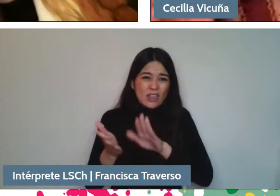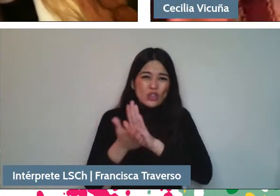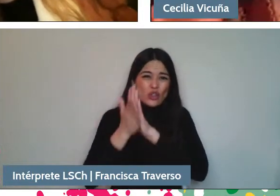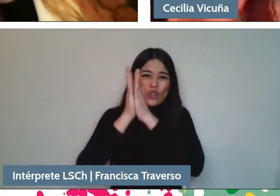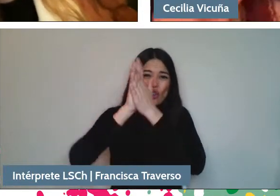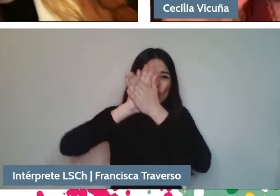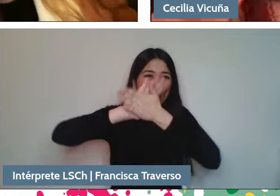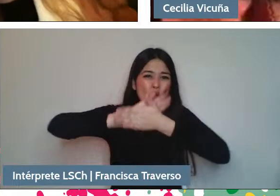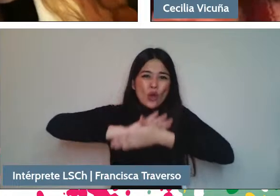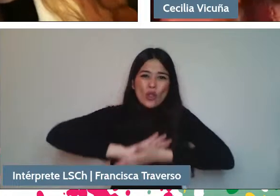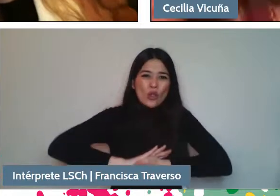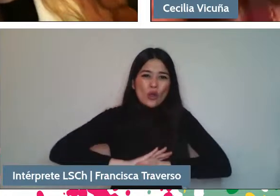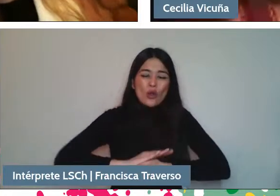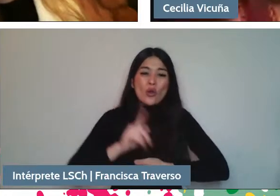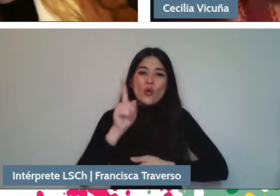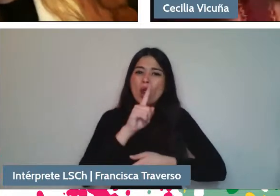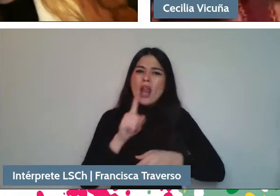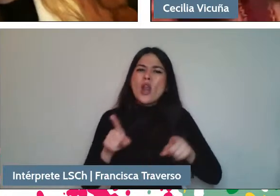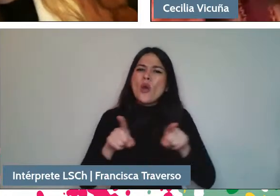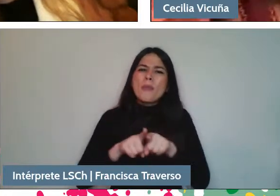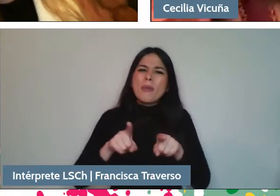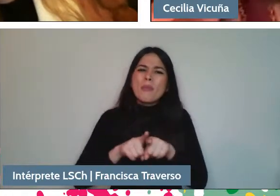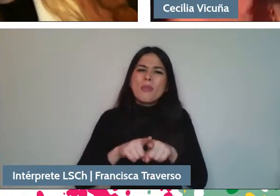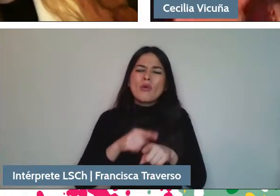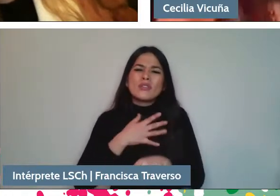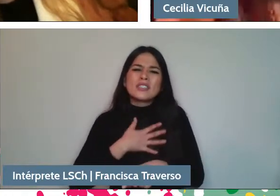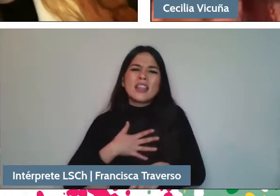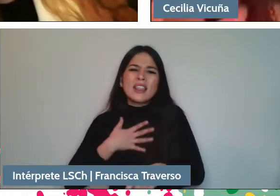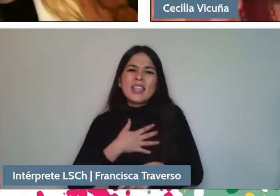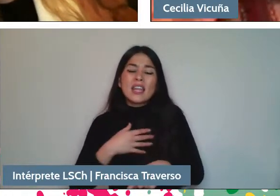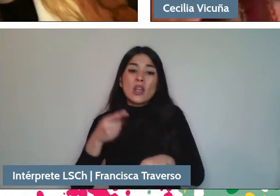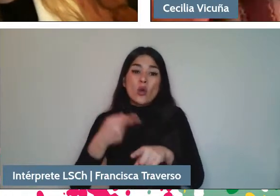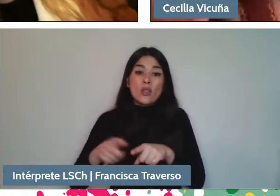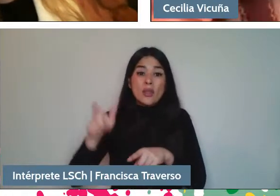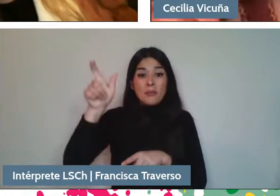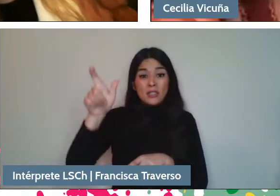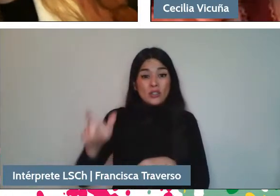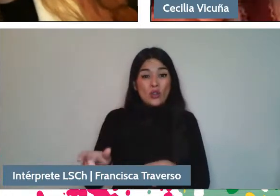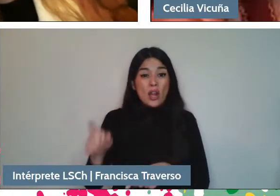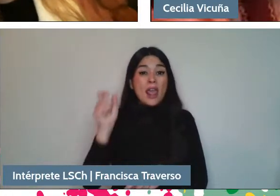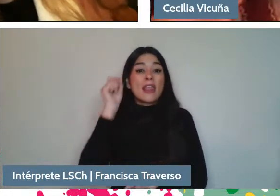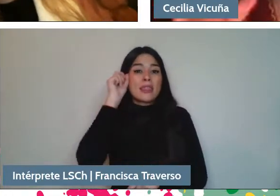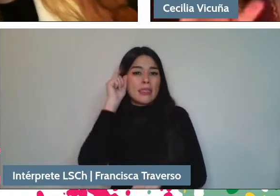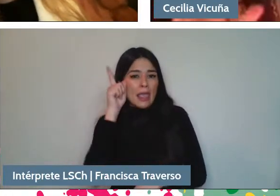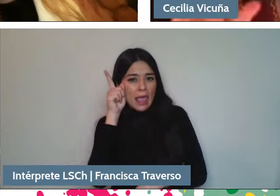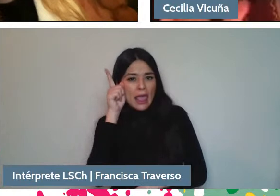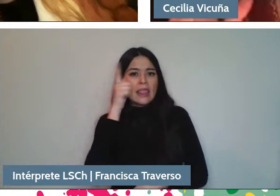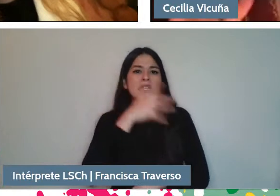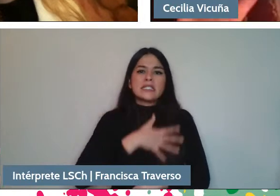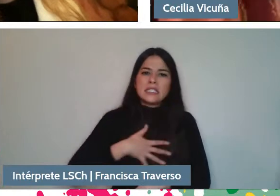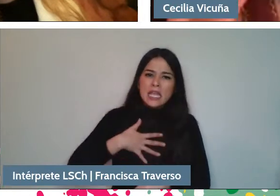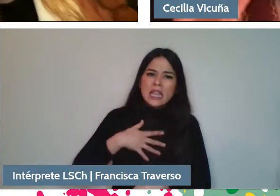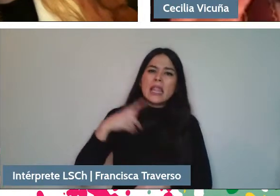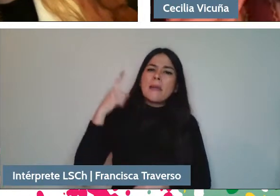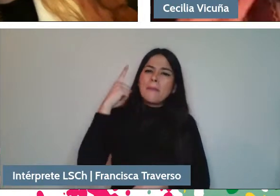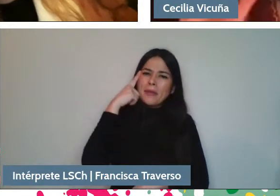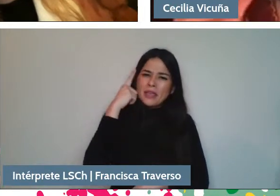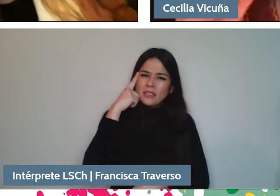No era lo mismo que sentir que otra persona entiende, siente, piensa sino que sentir que todo lo que vive